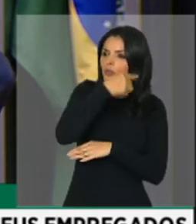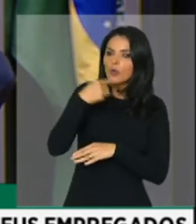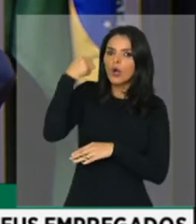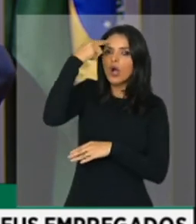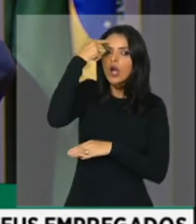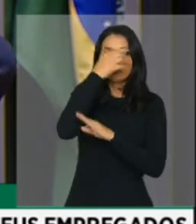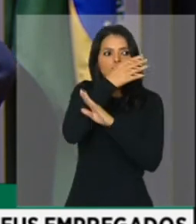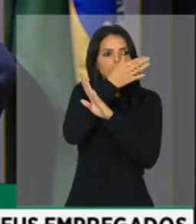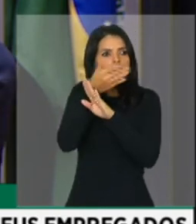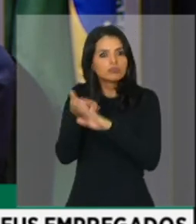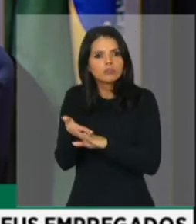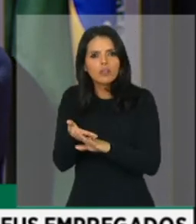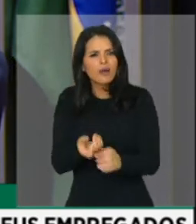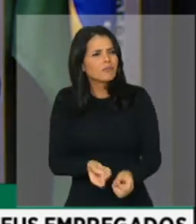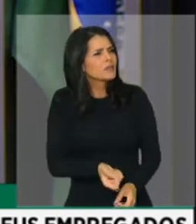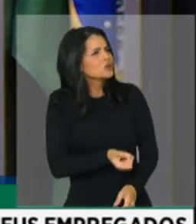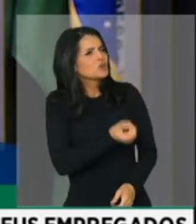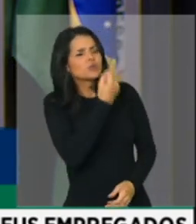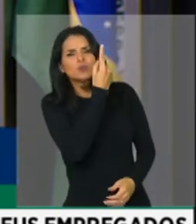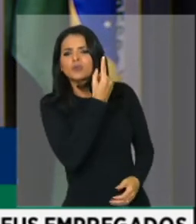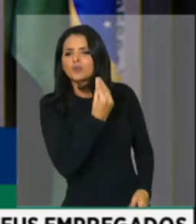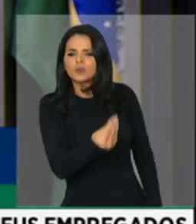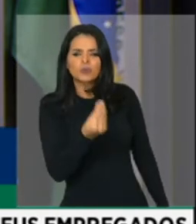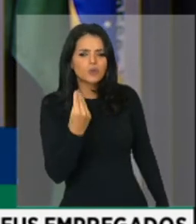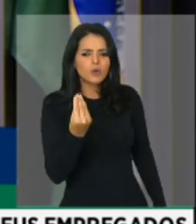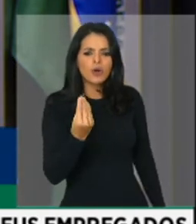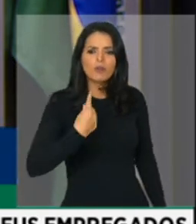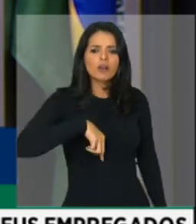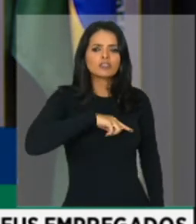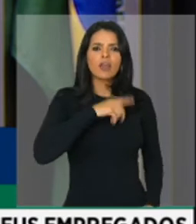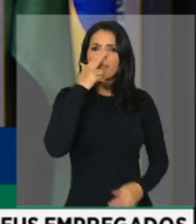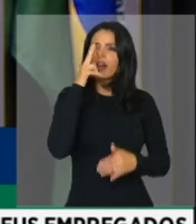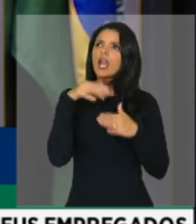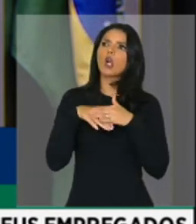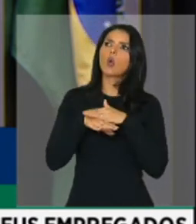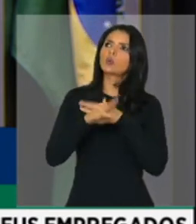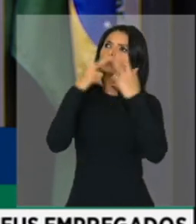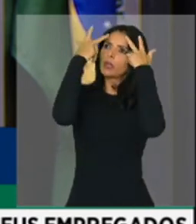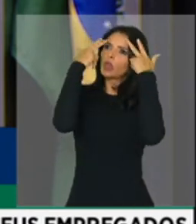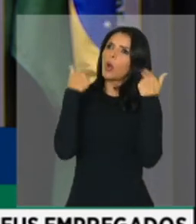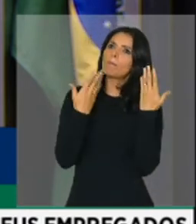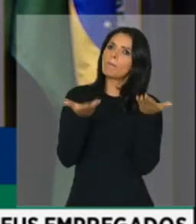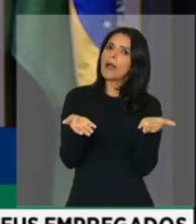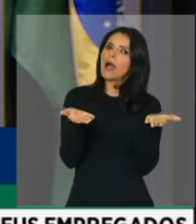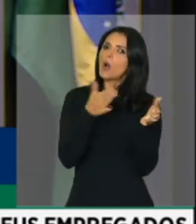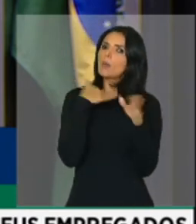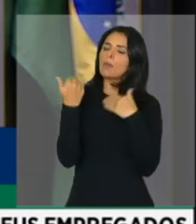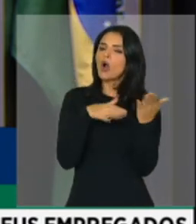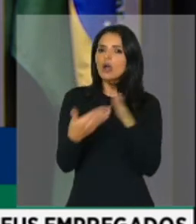ÚLTIMAS 24 HORAS. UM ABSURDO, SENHOR PRESIDENTE, NÓS NOS ACOSTUMARMOS COM ESSES NÚMEROS. QUASE TODO MUNDO ESTÁ ABISMADO COM O NÚMERO